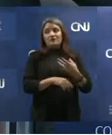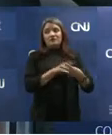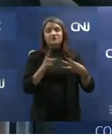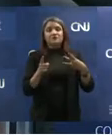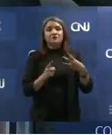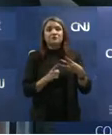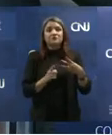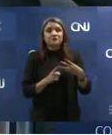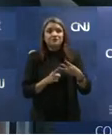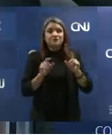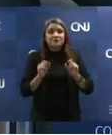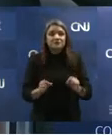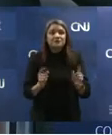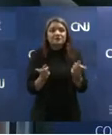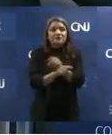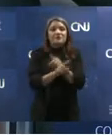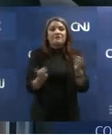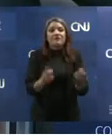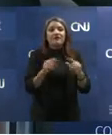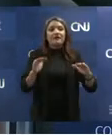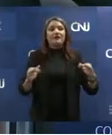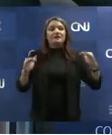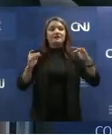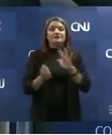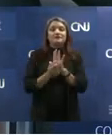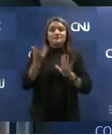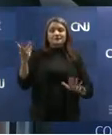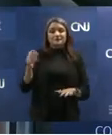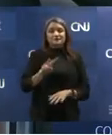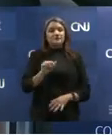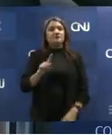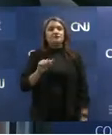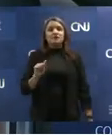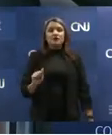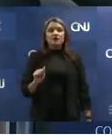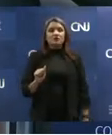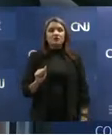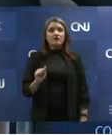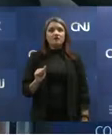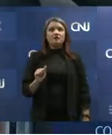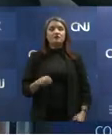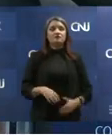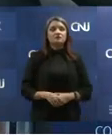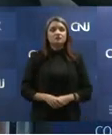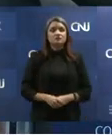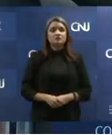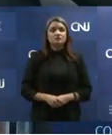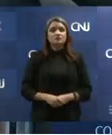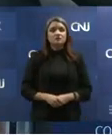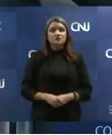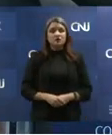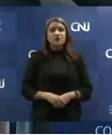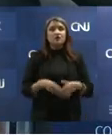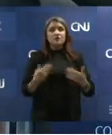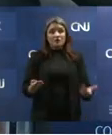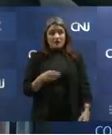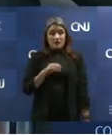no momento da criação de novas vagas é o nosso caso. Então, havendo uma extensão do tribunal criação de novas vagas,